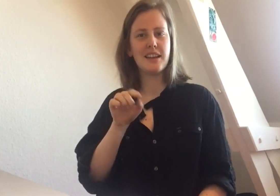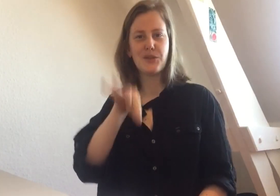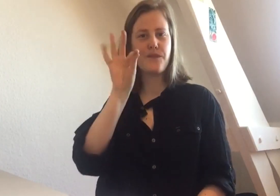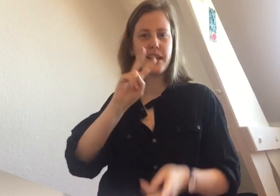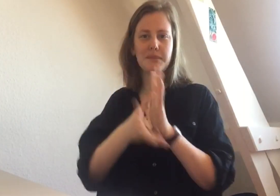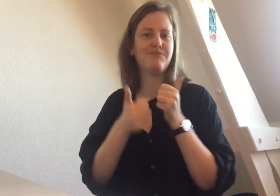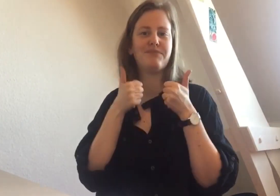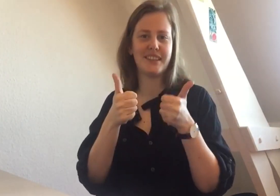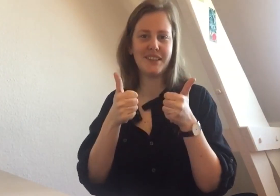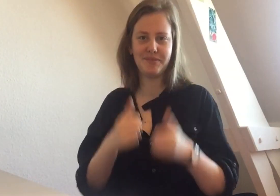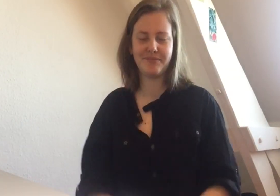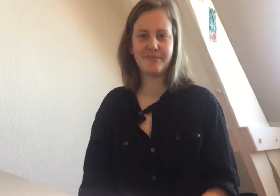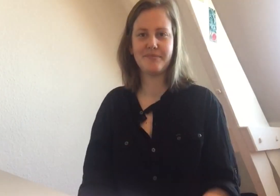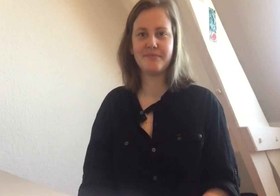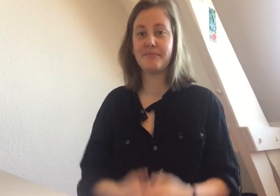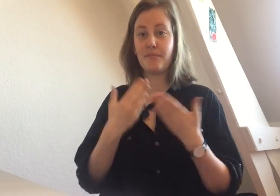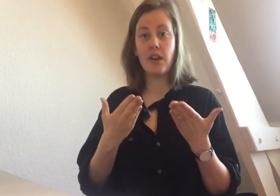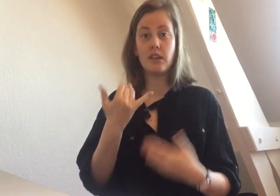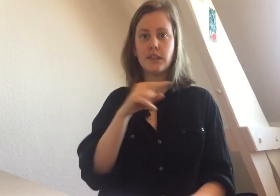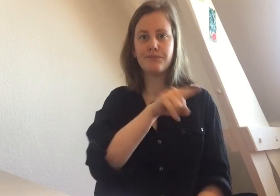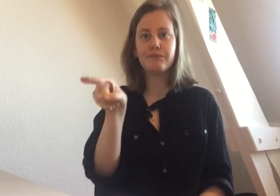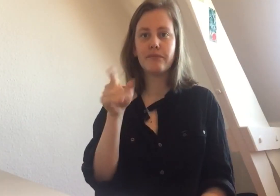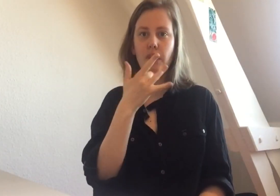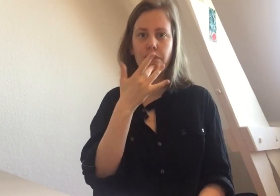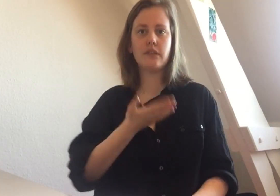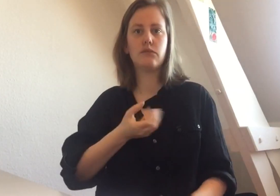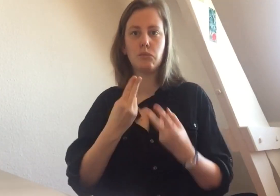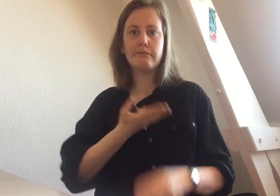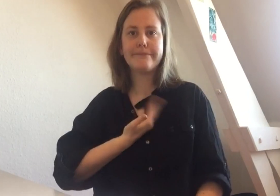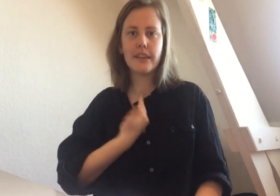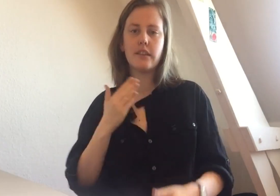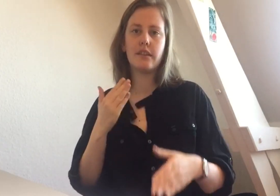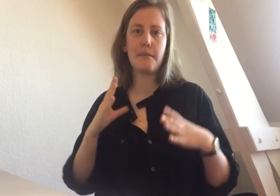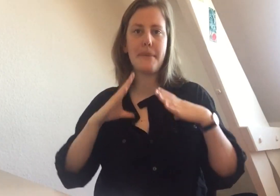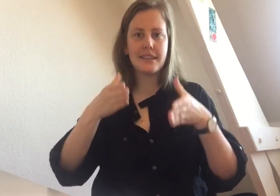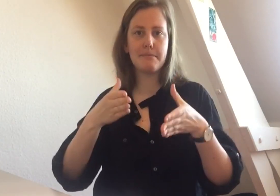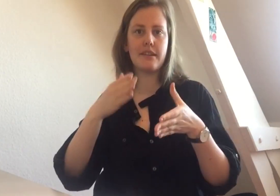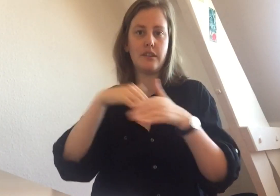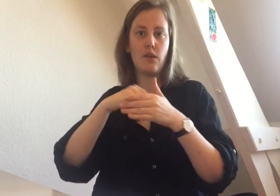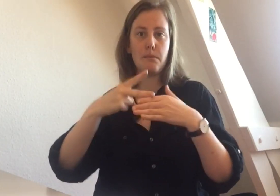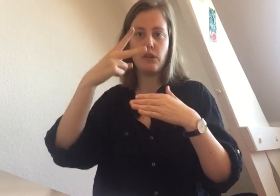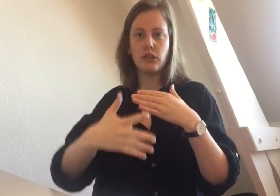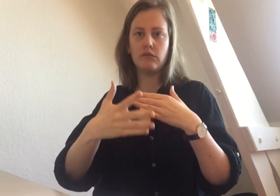En cela, je trouve le Kap Signes génial. Voilà Si vous avez envie ou si vous hésitez à vous investir dans ce projet?